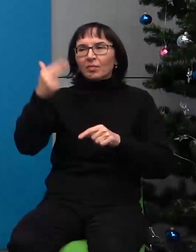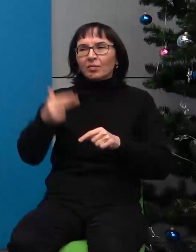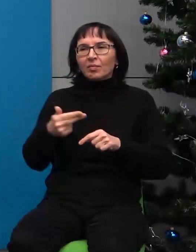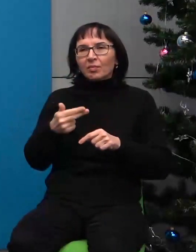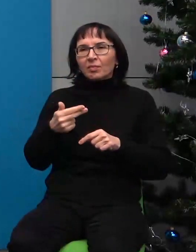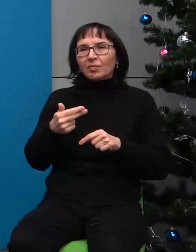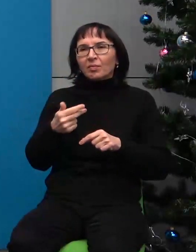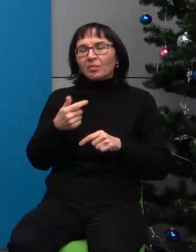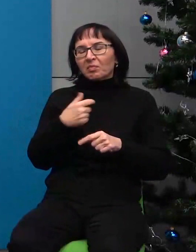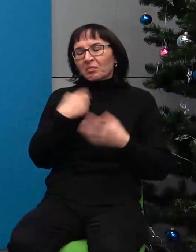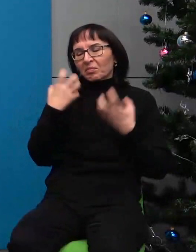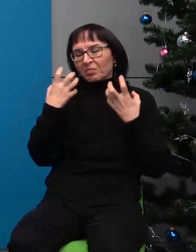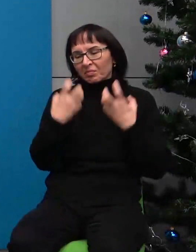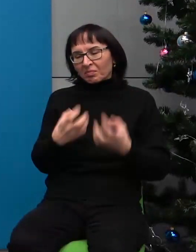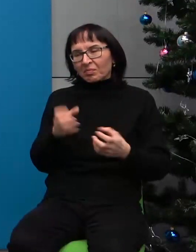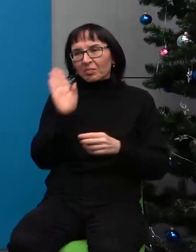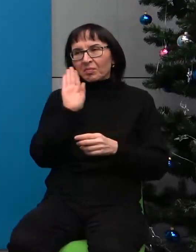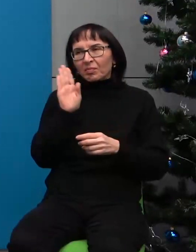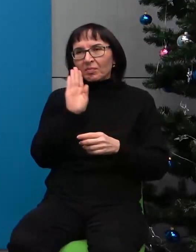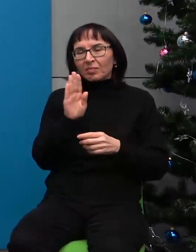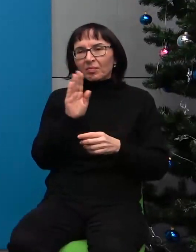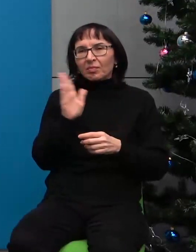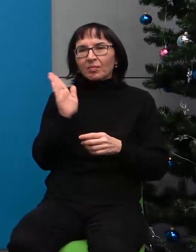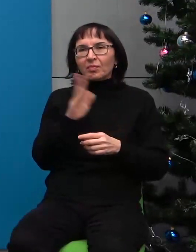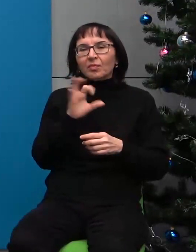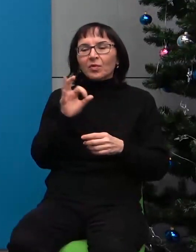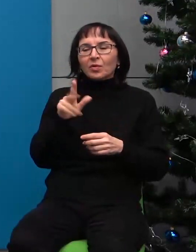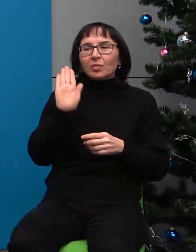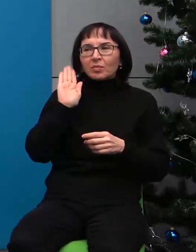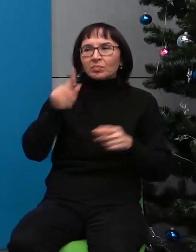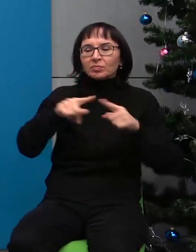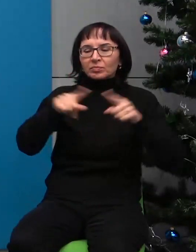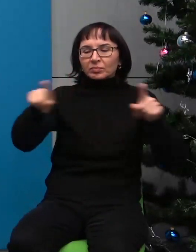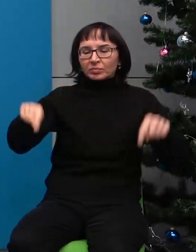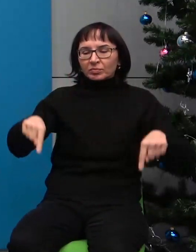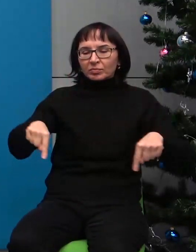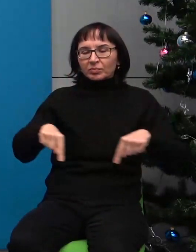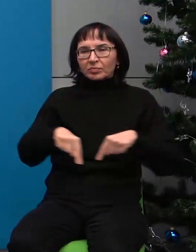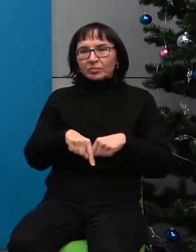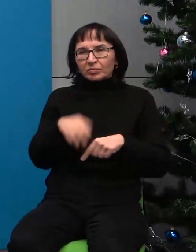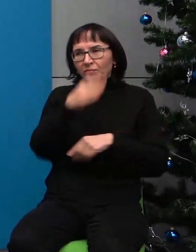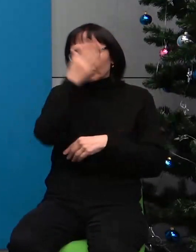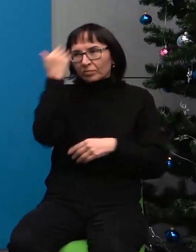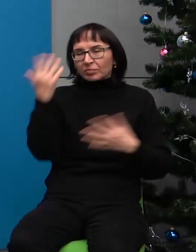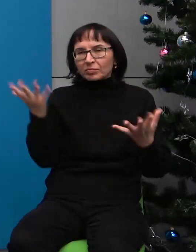Bruno Schulz ma tylko płytę chodnikową drohobyczą. Nie wiadomo, gdzie go pochowano.